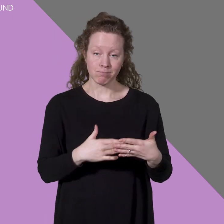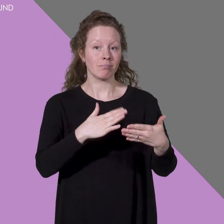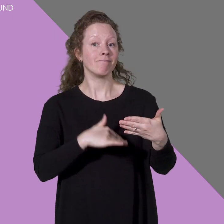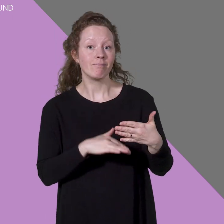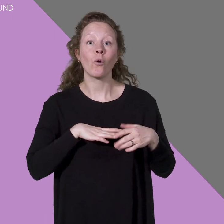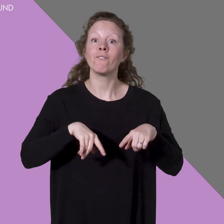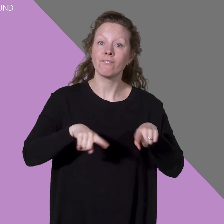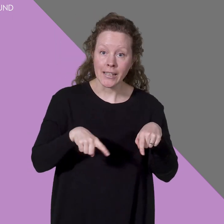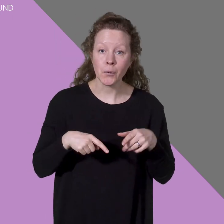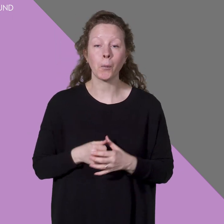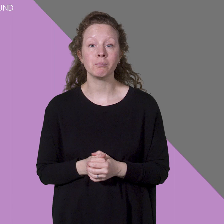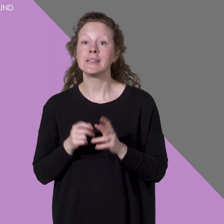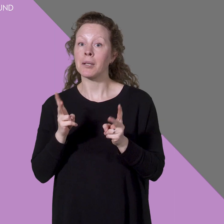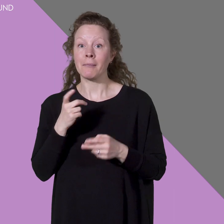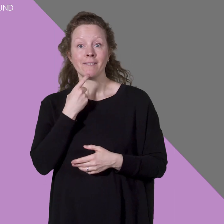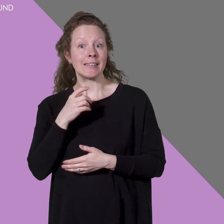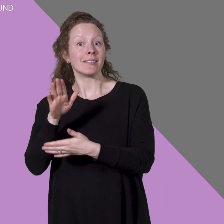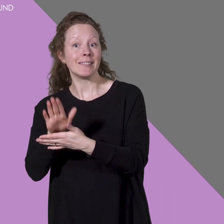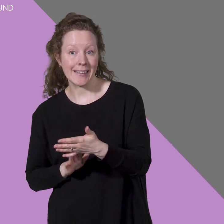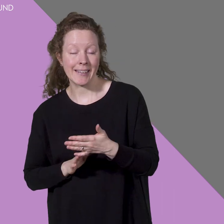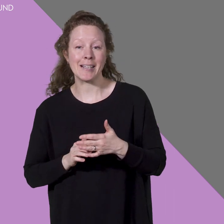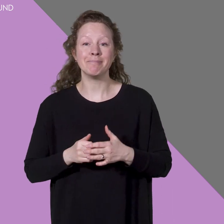i slutet av både de finska och den svenska sidan.